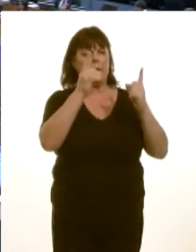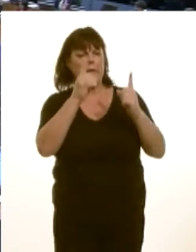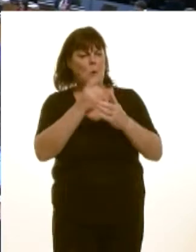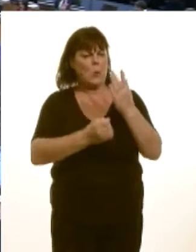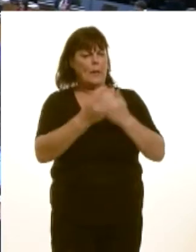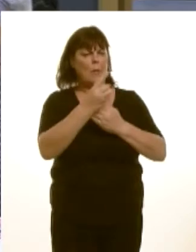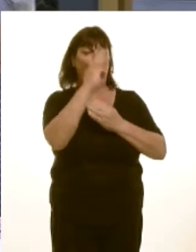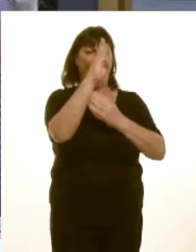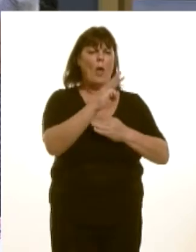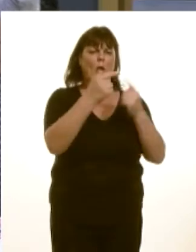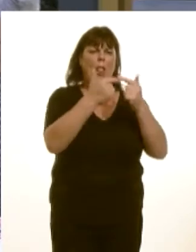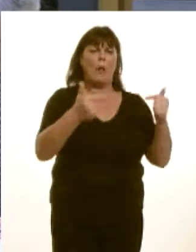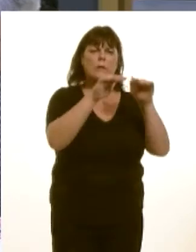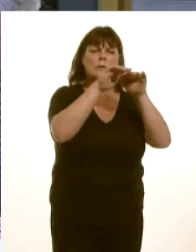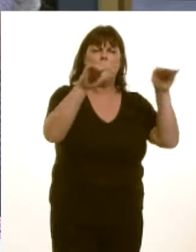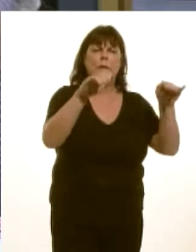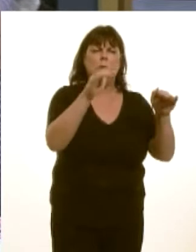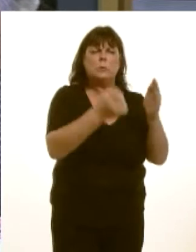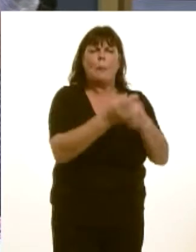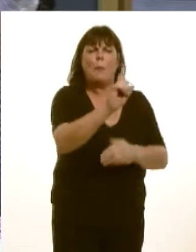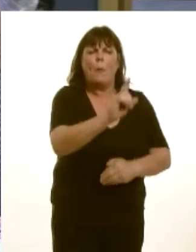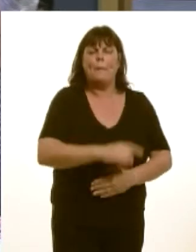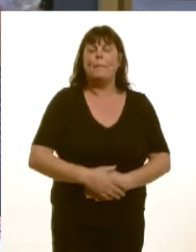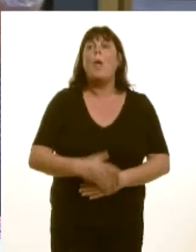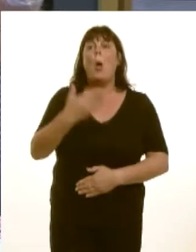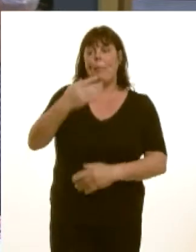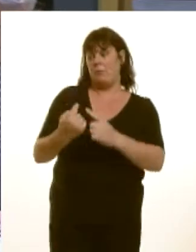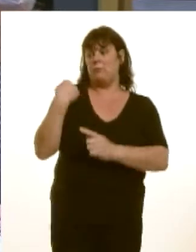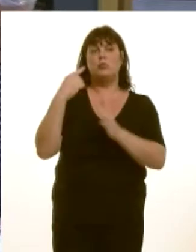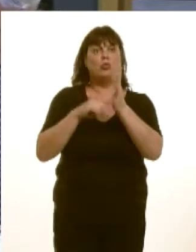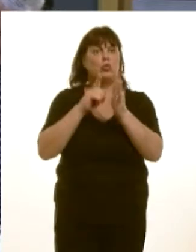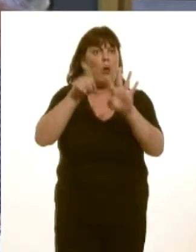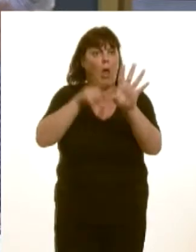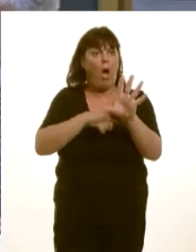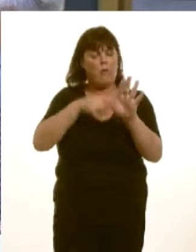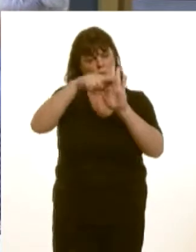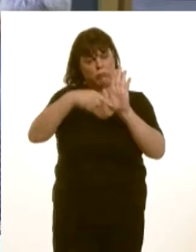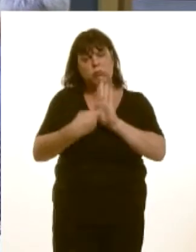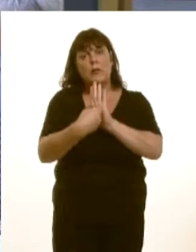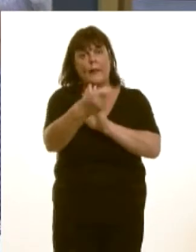Rydym yn parhau i ddrafftio’r rheoliadau yn unol â’r amserlen honno. Mater i Gomisiynydd y Gymraeg yw gweithredu’r safonau terfynol.